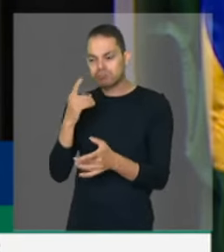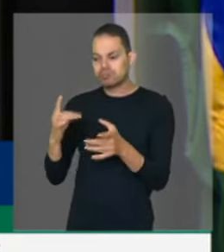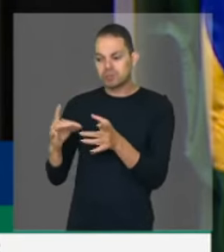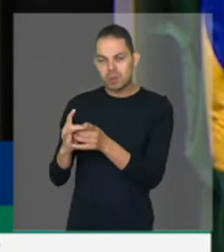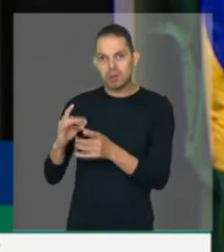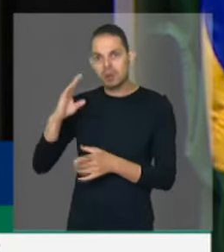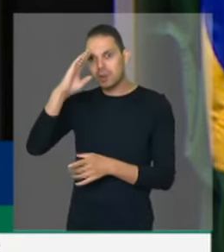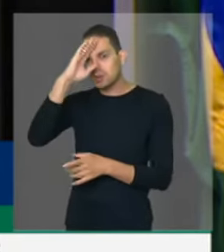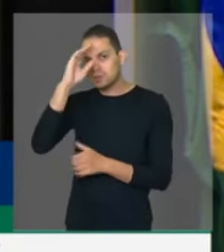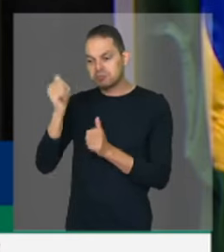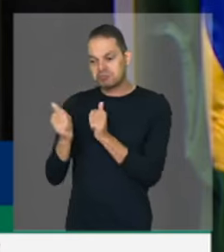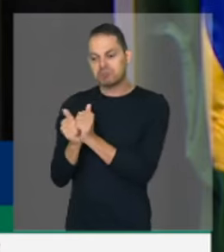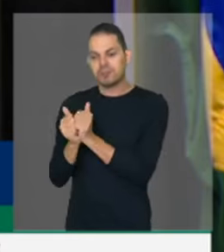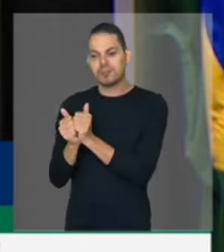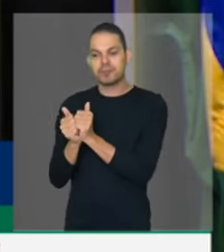É UM ASSUNTO PARA SER TRATADO COM PANELINHA, COM PATOTA,